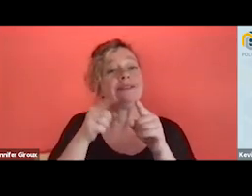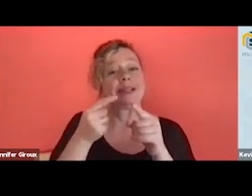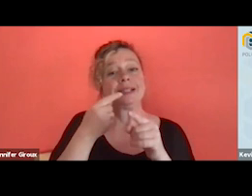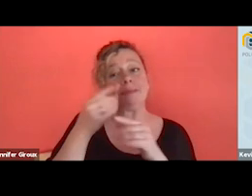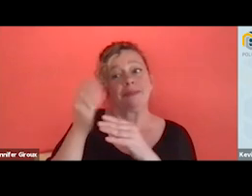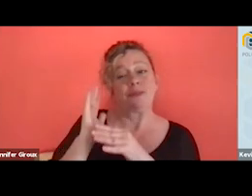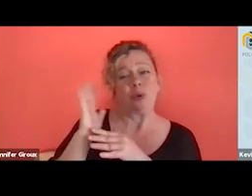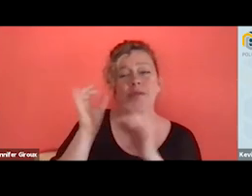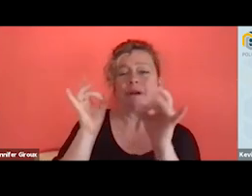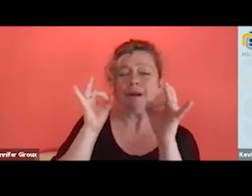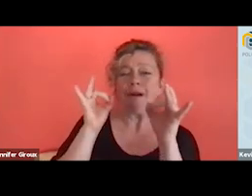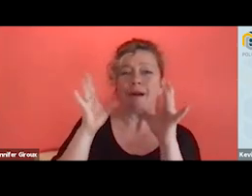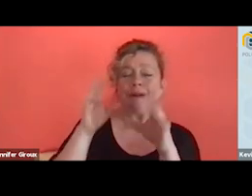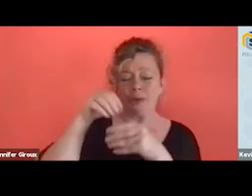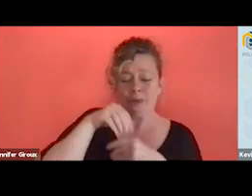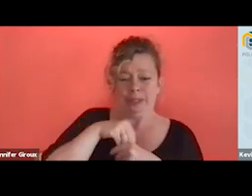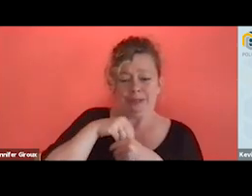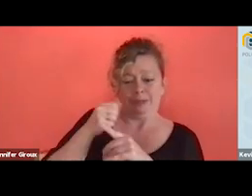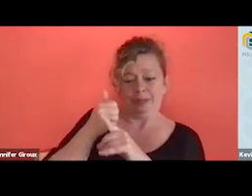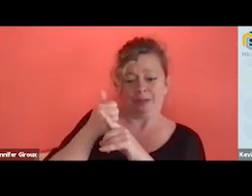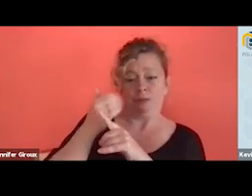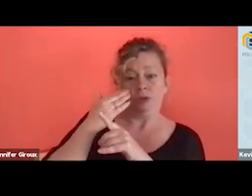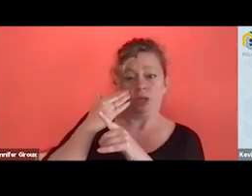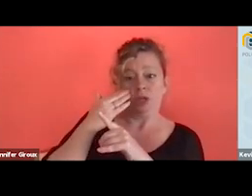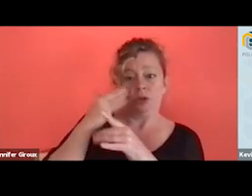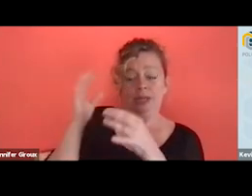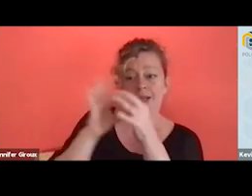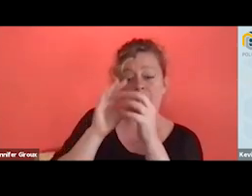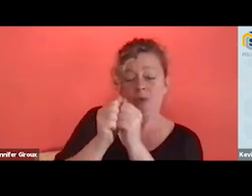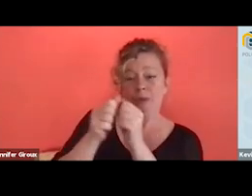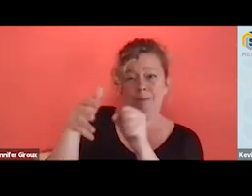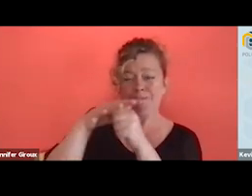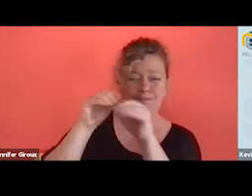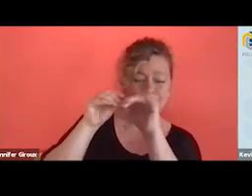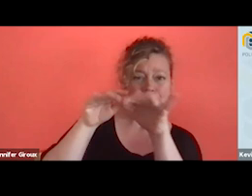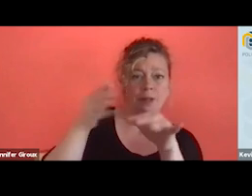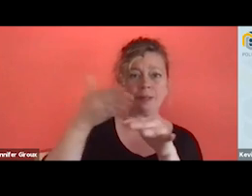es traumático en sí mismo, pero agravado con la pandemia, las cosas solo empeoran.